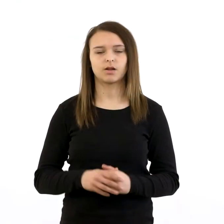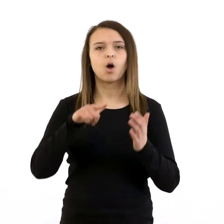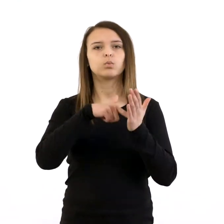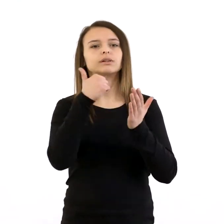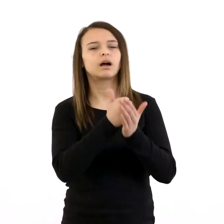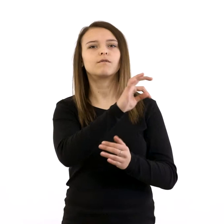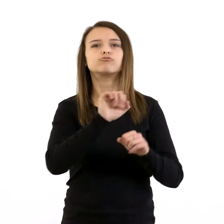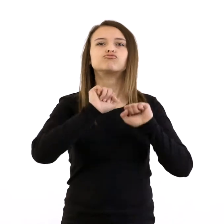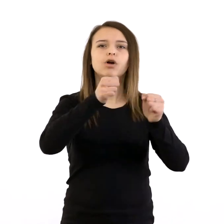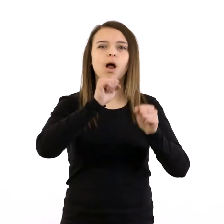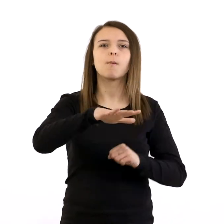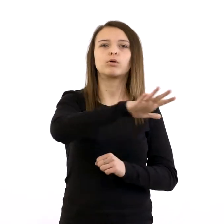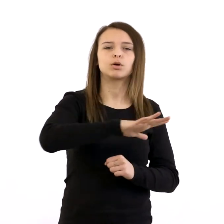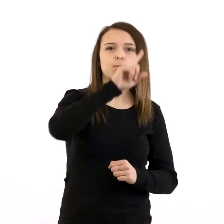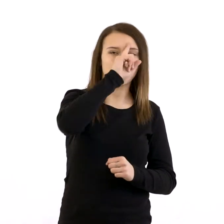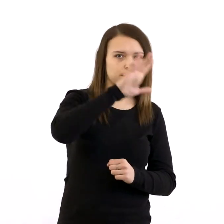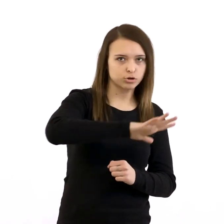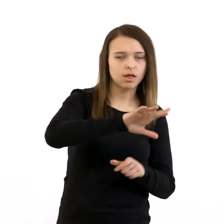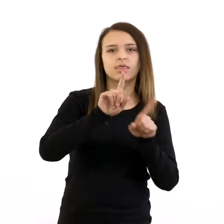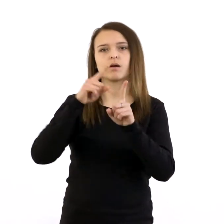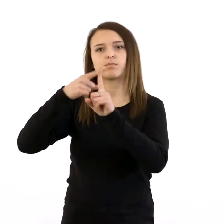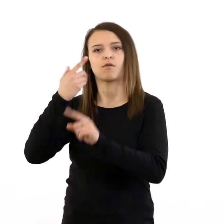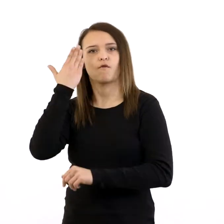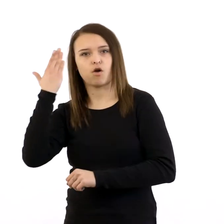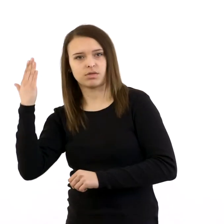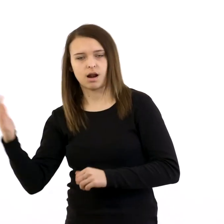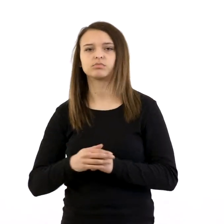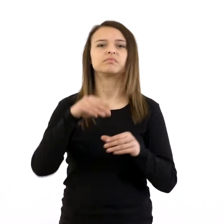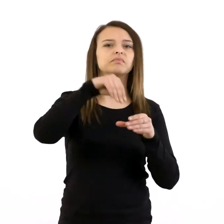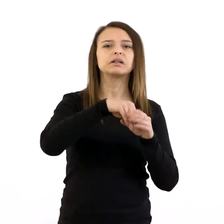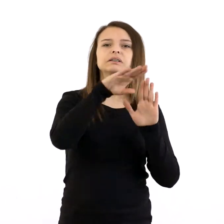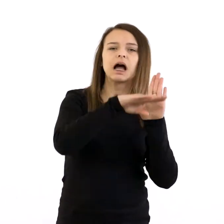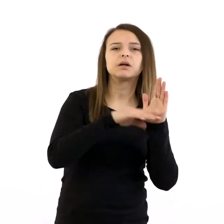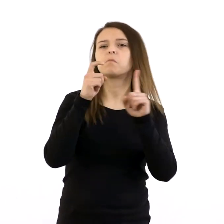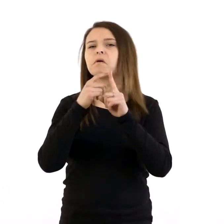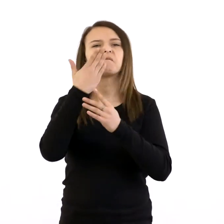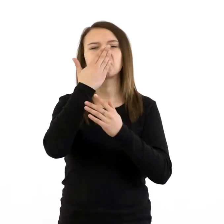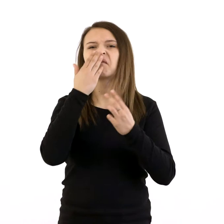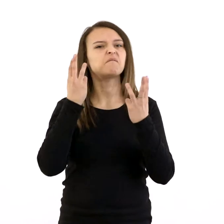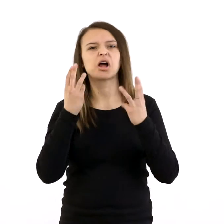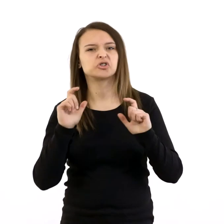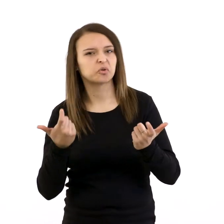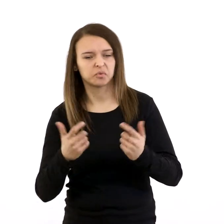Ustawa o działalności pożytku publicznego i wolontariacie – najważniejsze zasady i punkty